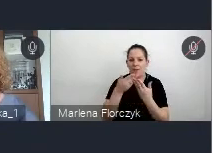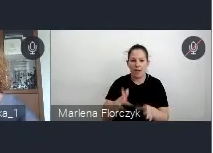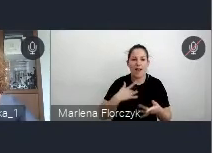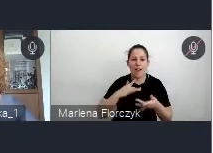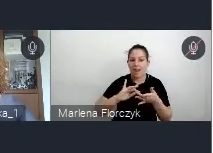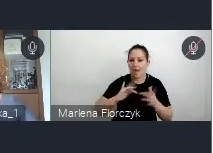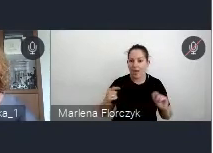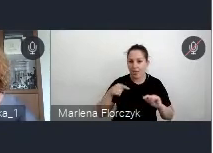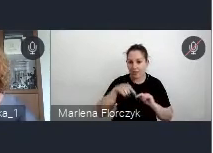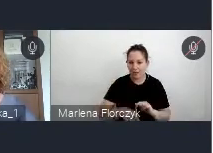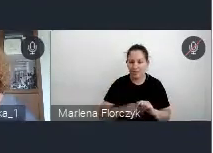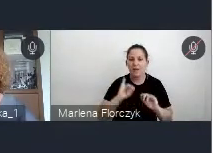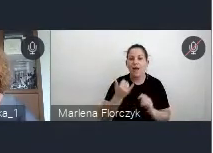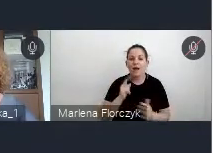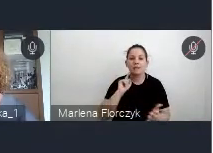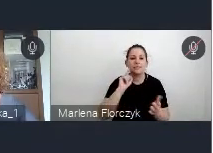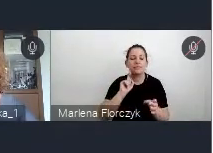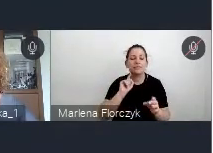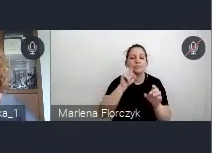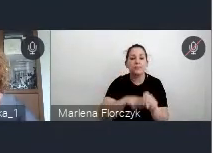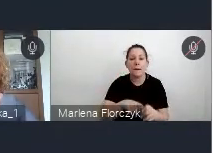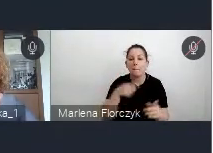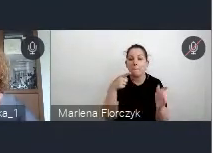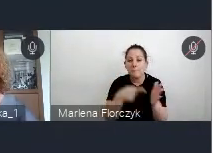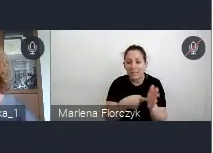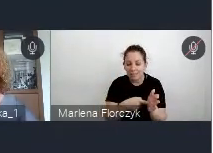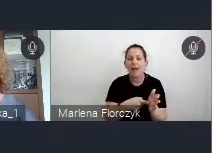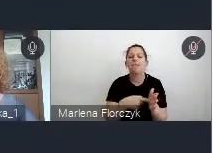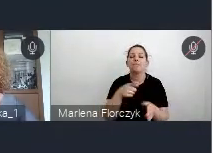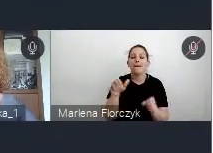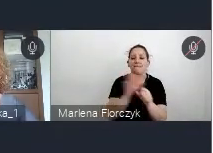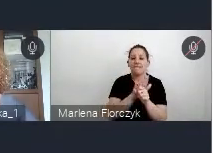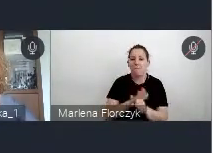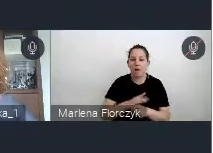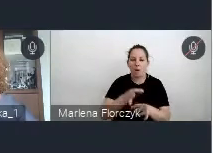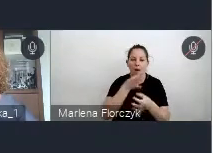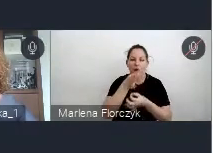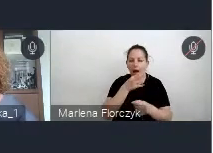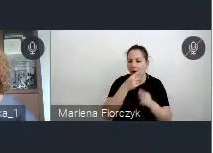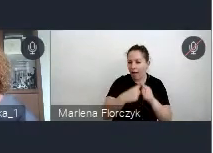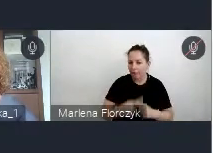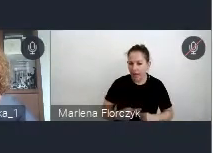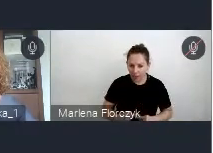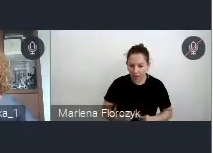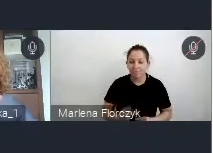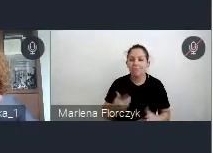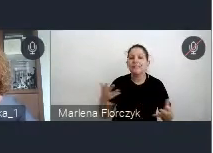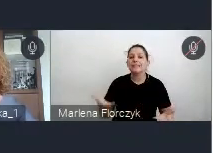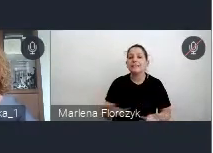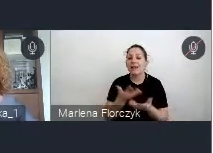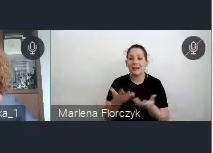jak przyłączyć się do tej Misji, należy wypełnić taką ankietę. Zachęcam do tego bardzo szczerze.